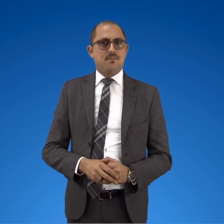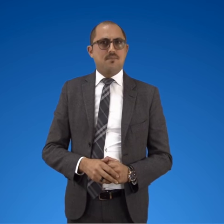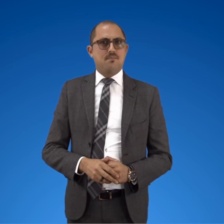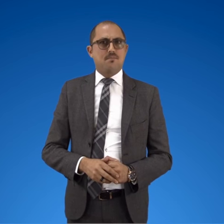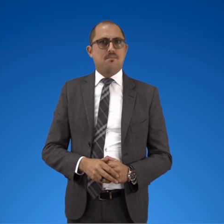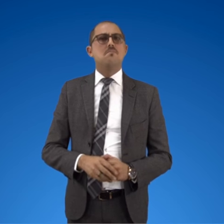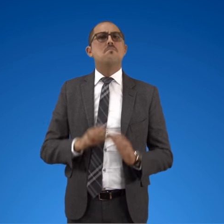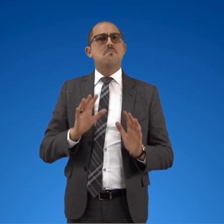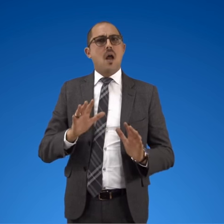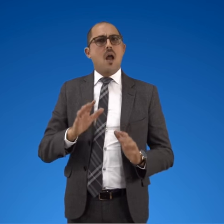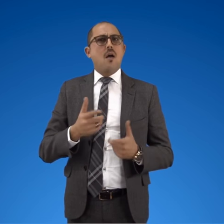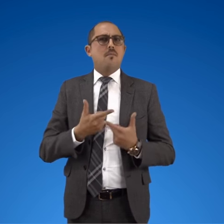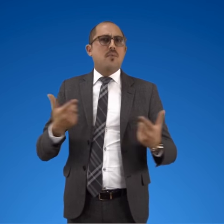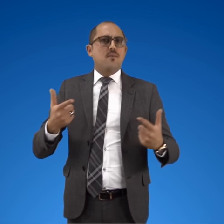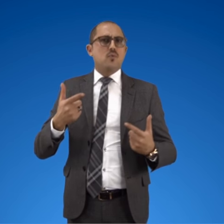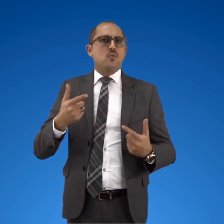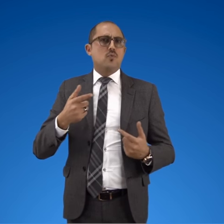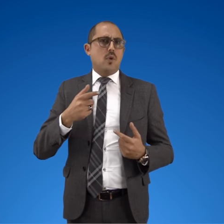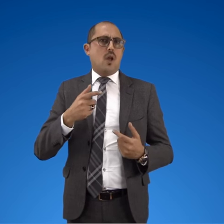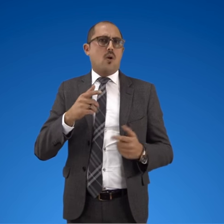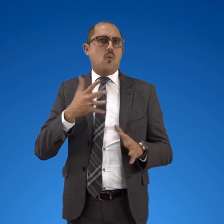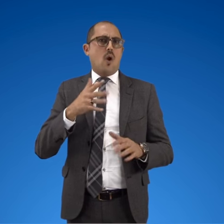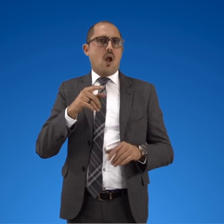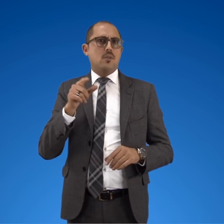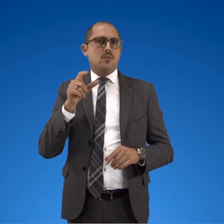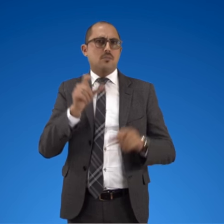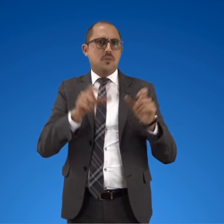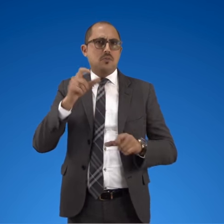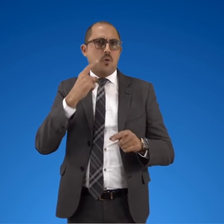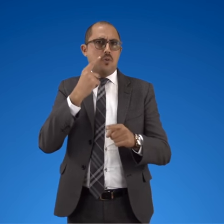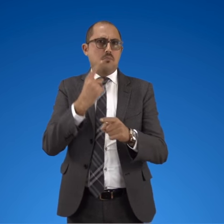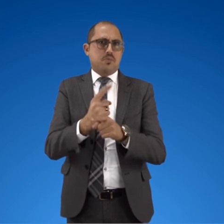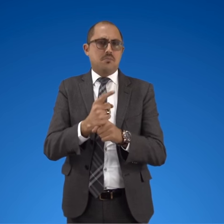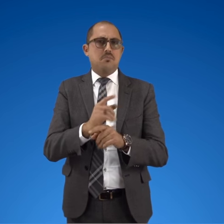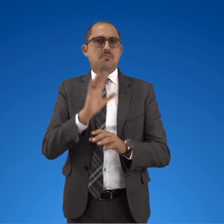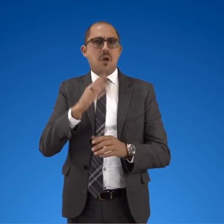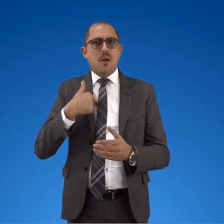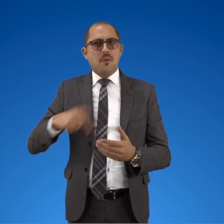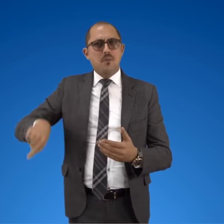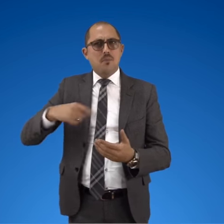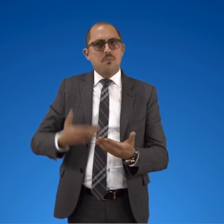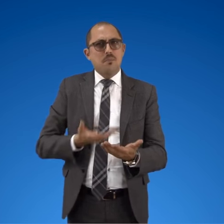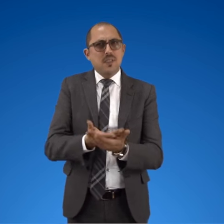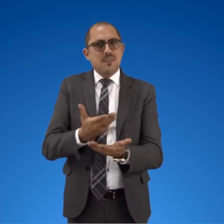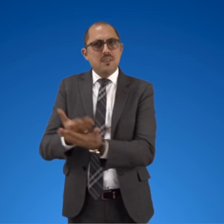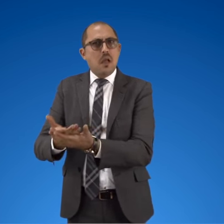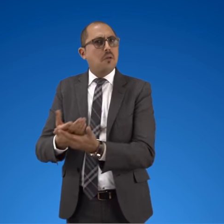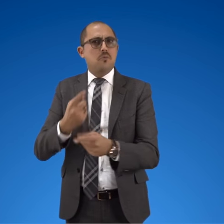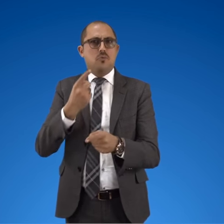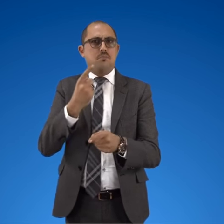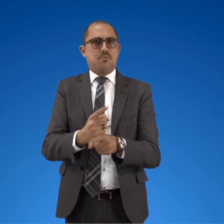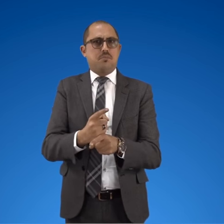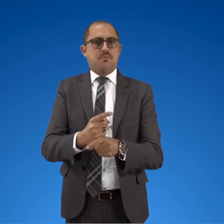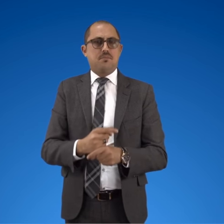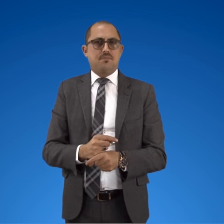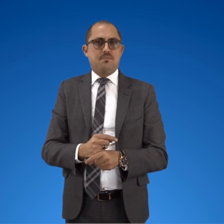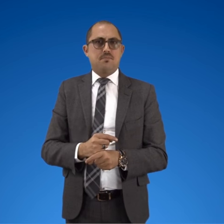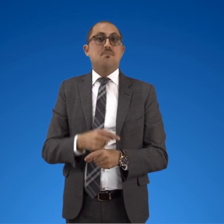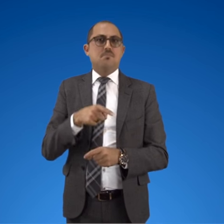ma fortunatamente le persone sono rimaste quasi le stesse Le nostre proposte che abbiamo presentato sono sempre valide